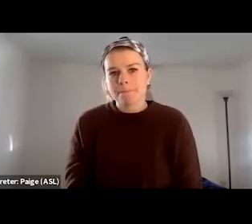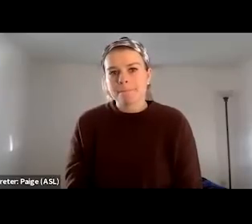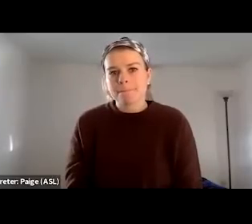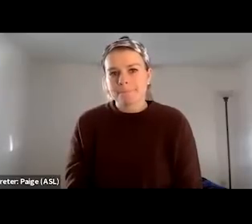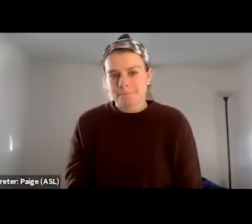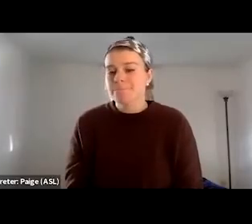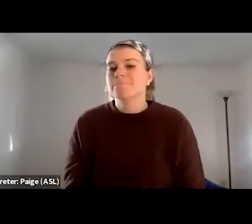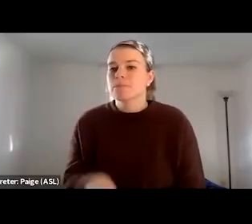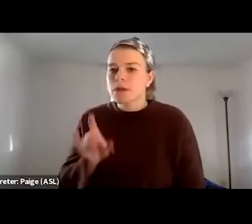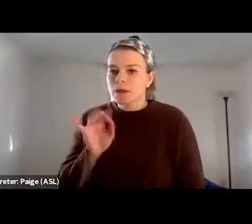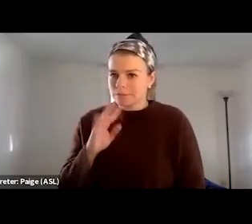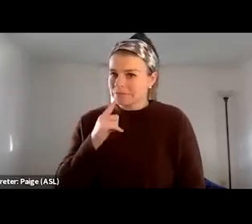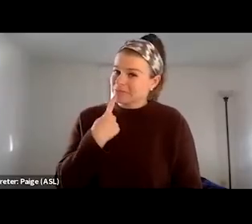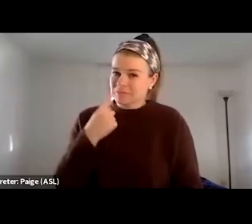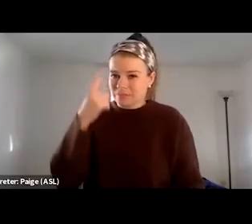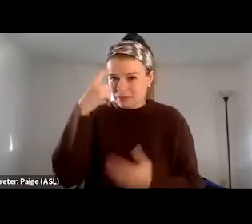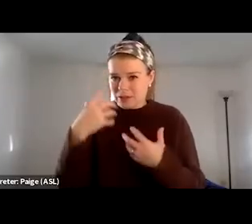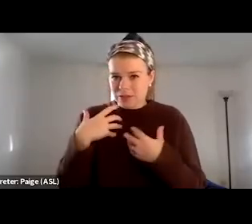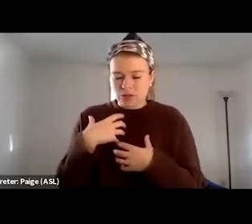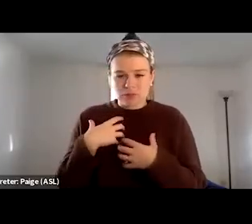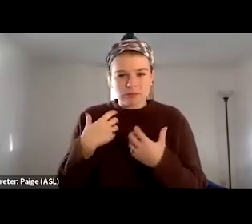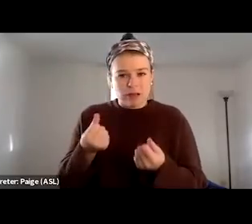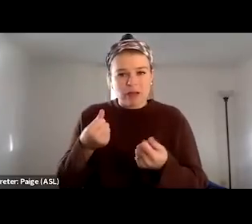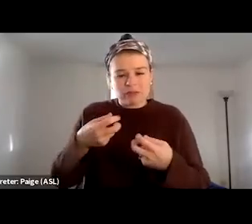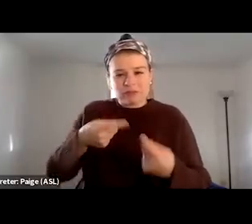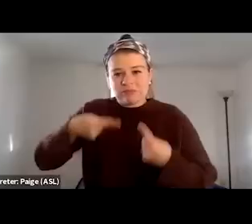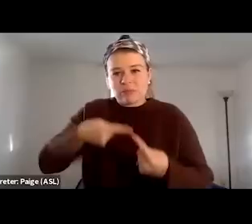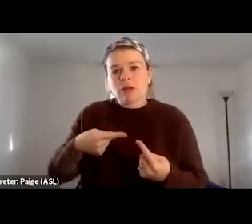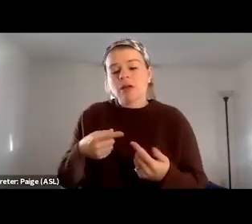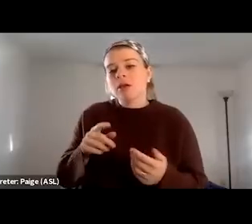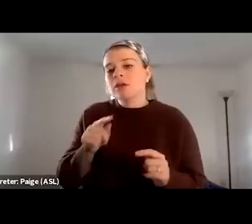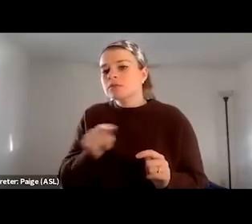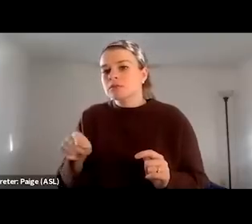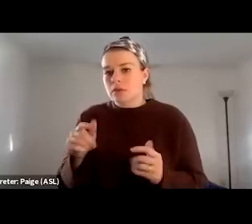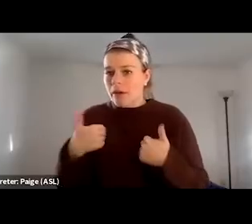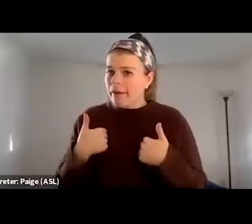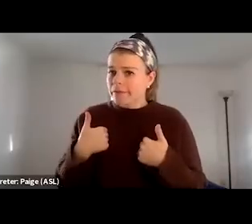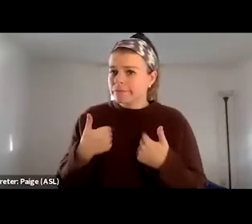Las personas con trastornos mentales graves y las personas que experimentan sinhogarismo tienen familia y redes de amigos